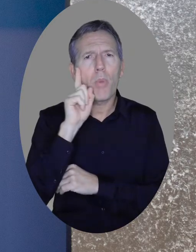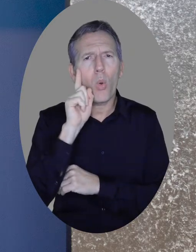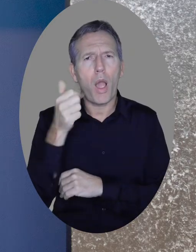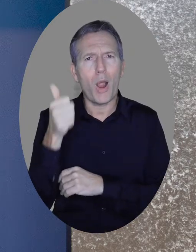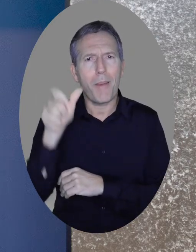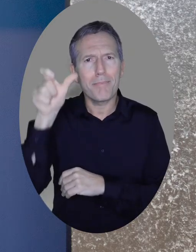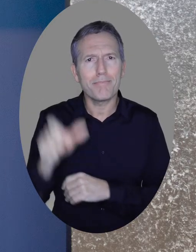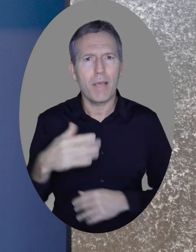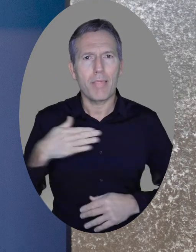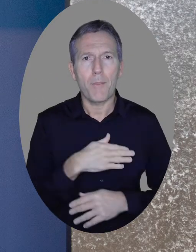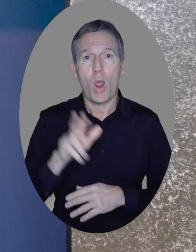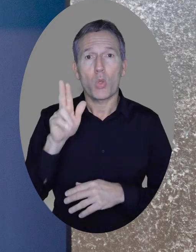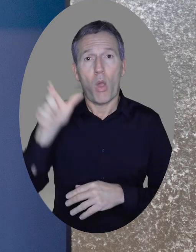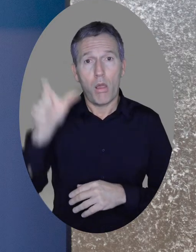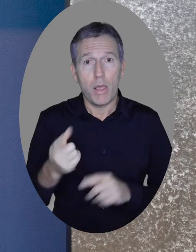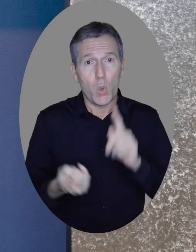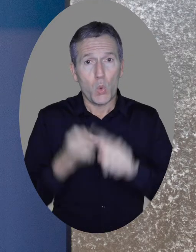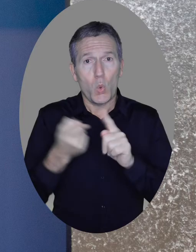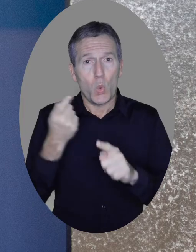Et c'est là que César va croiser la route de ce célèbre Vercingétorix.